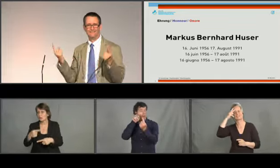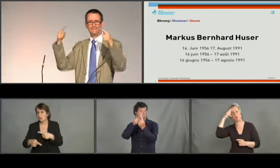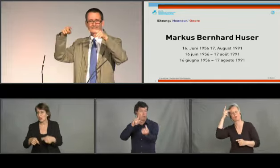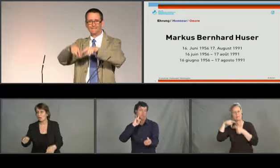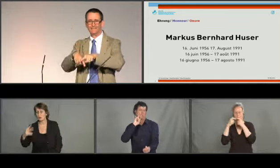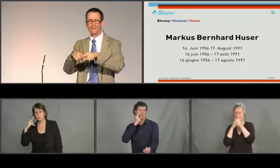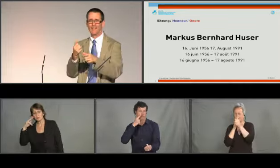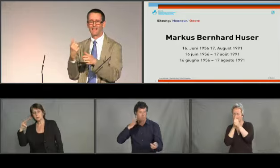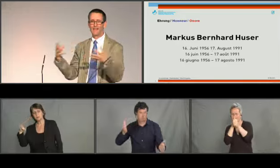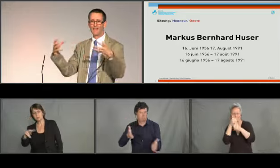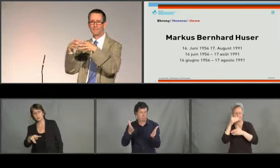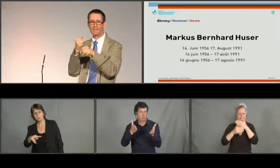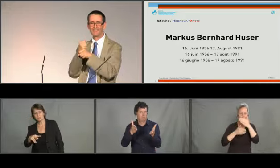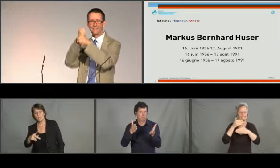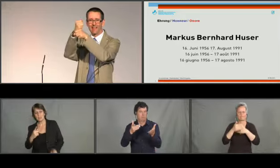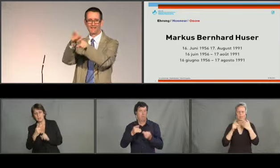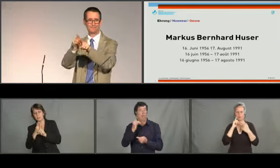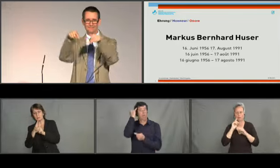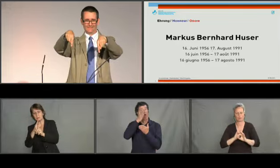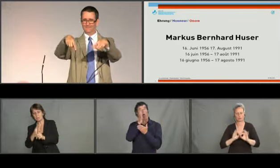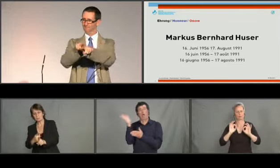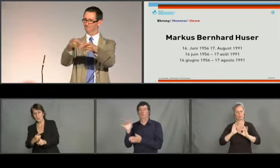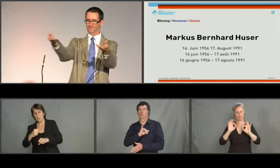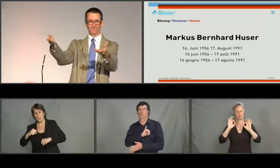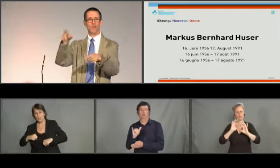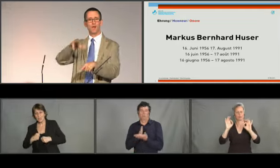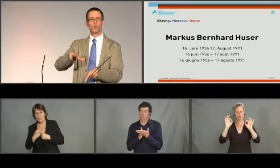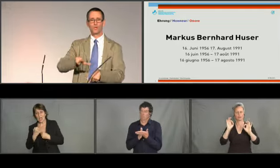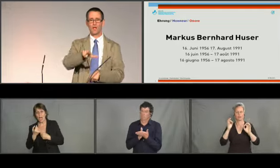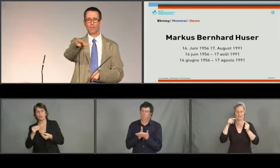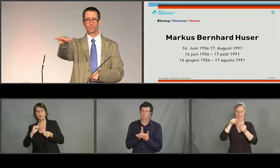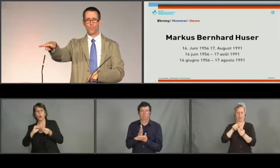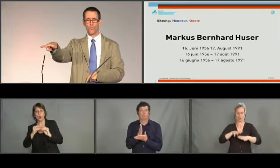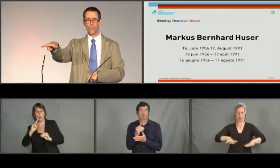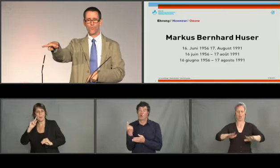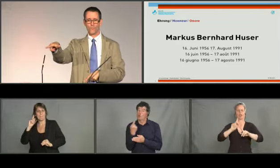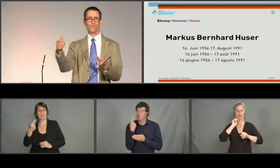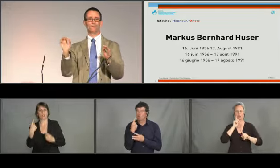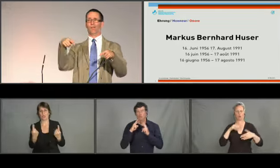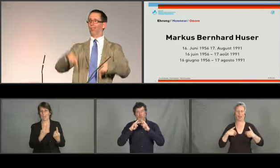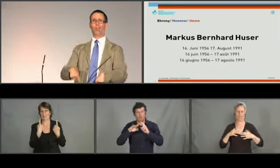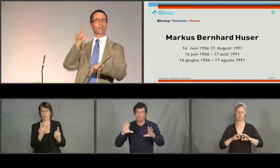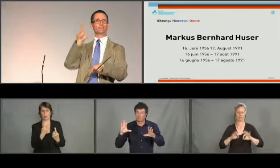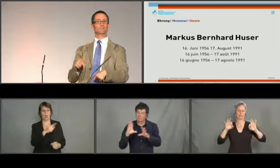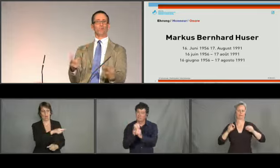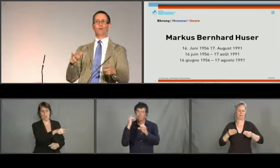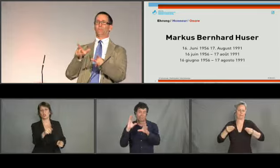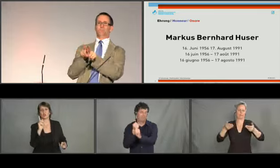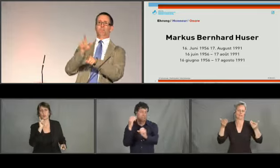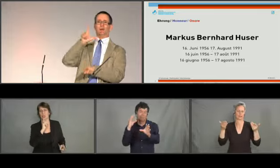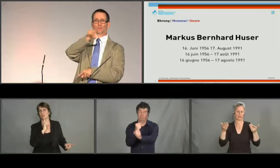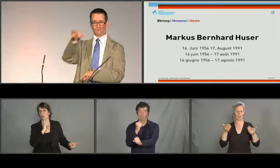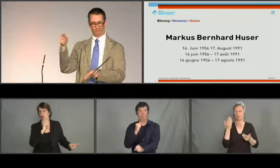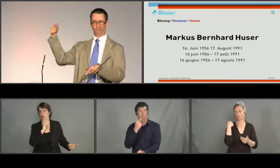versucht das Ganze zu verbessern für das Leben der Gehörlosen. Noch damals haben wir uns in Lugano